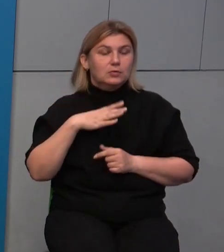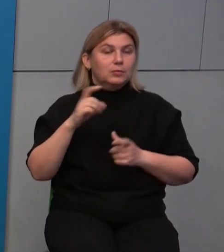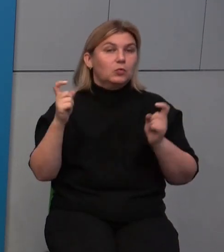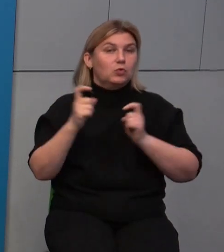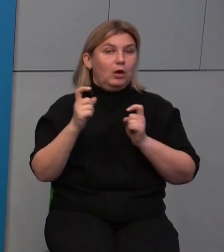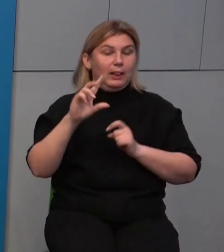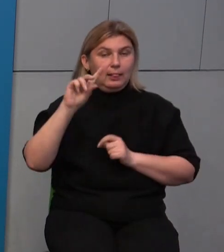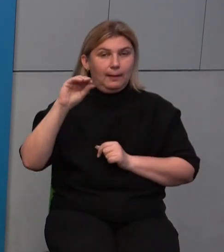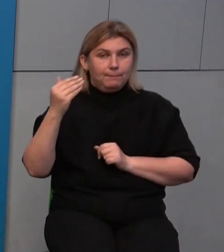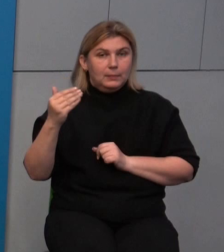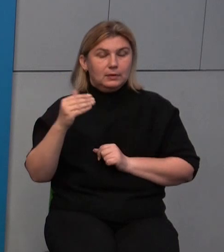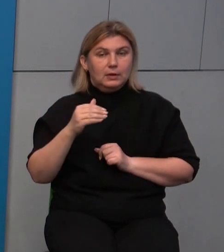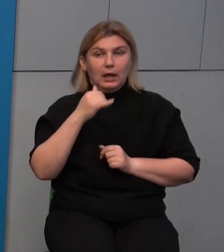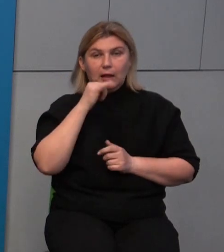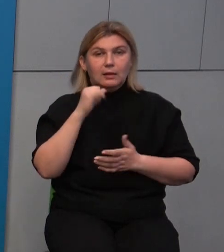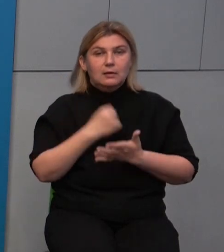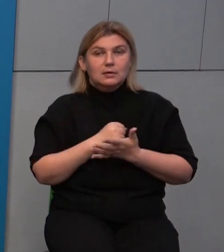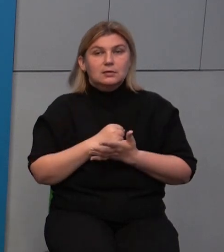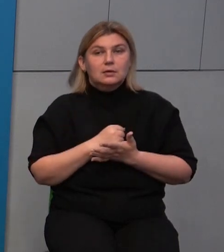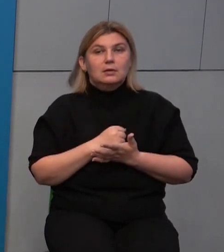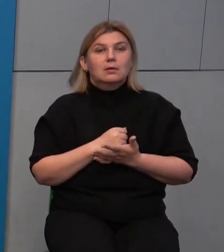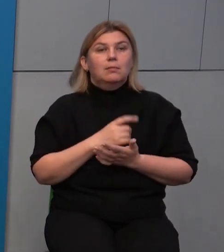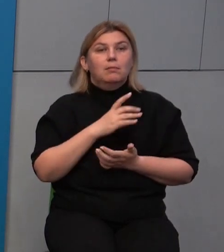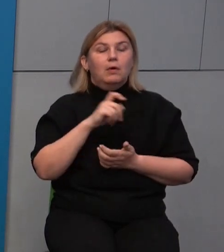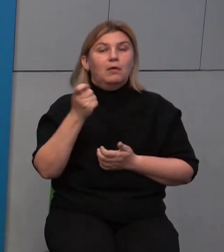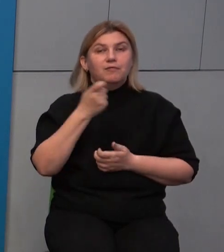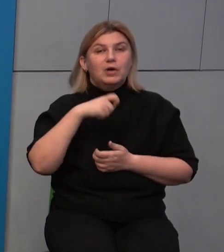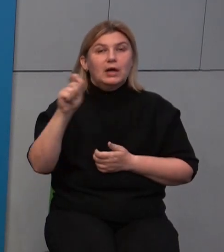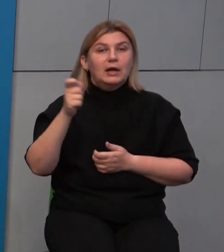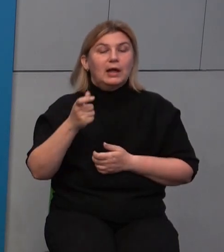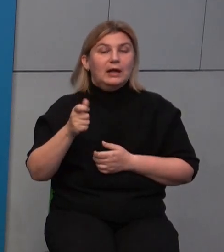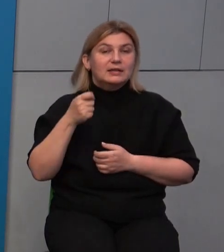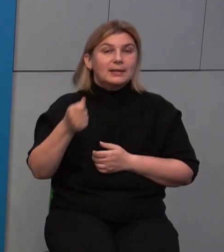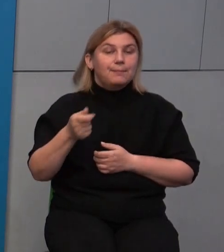też są listy właśnie dlatego, że on wyjeżdżał na stypendia zagraniczne